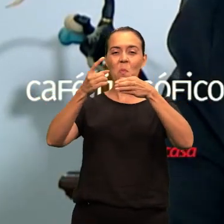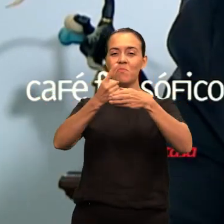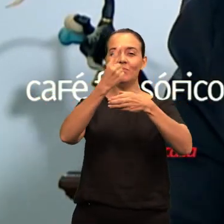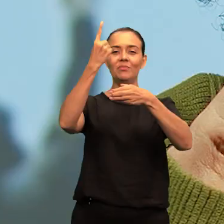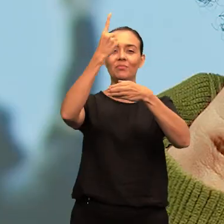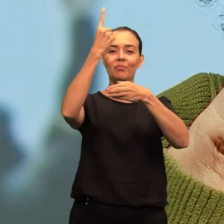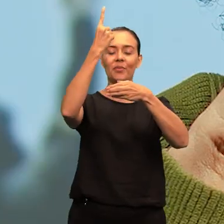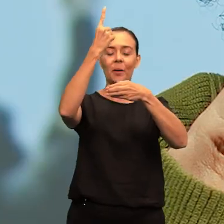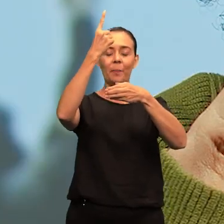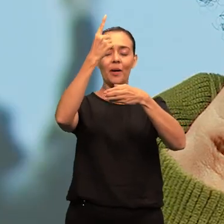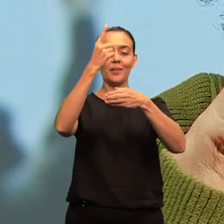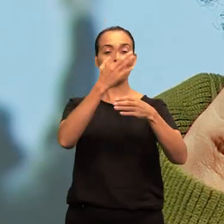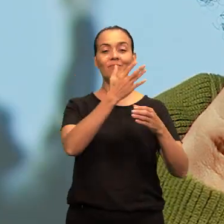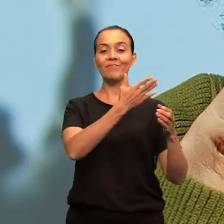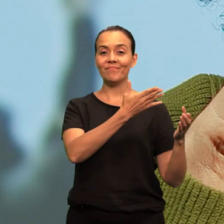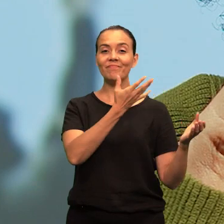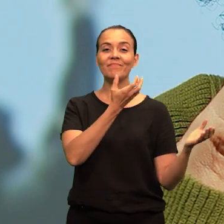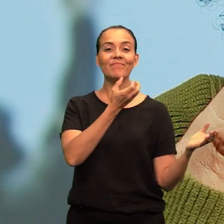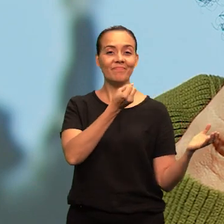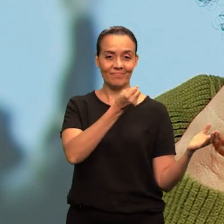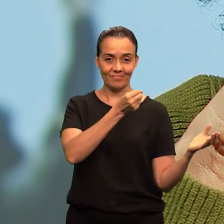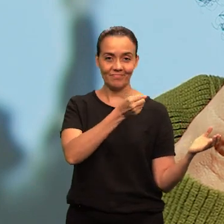Então, discutir os lugares de fala é a gente fazer a pergunta: